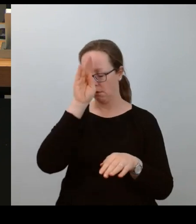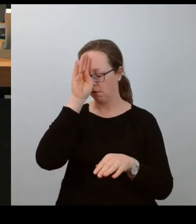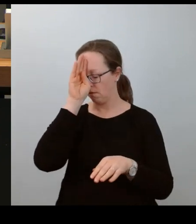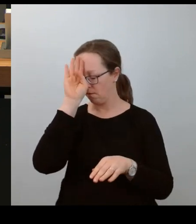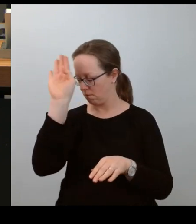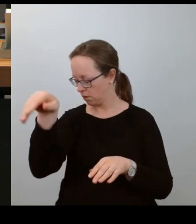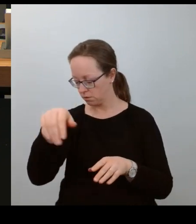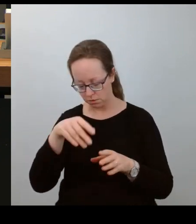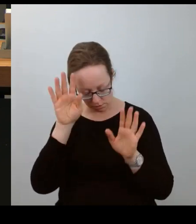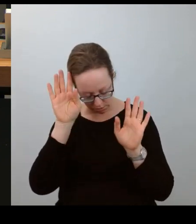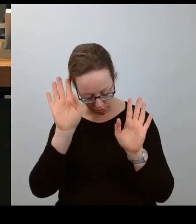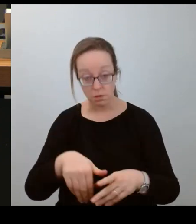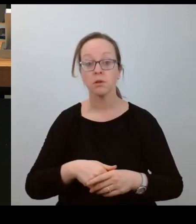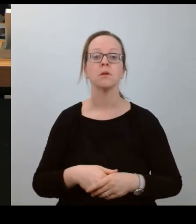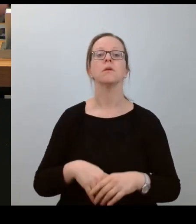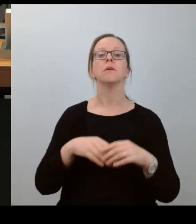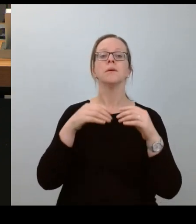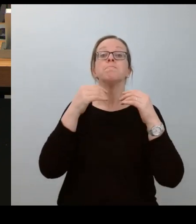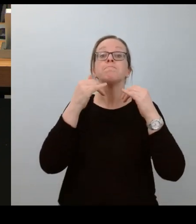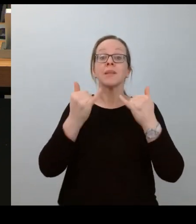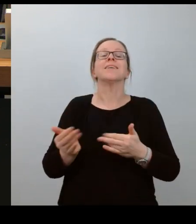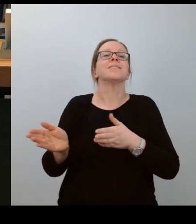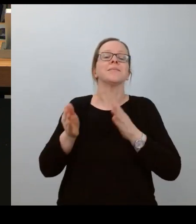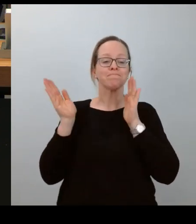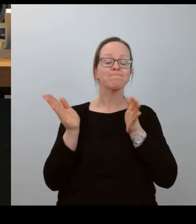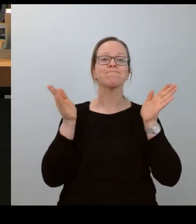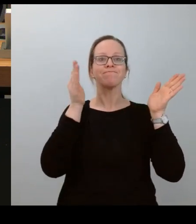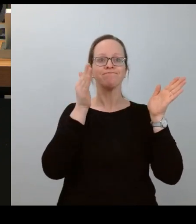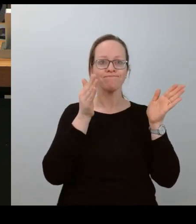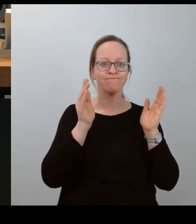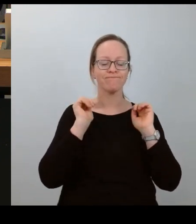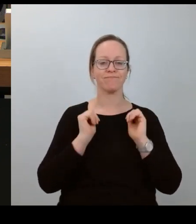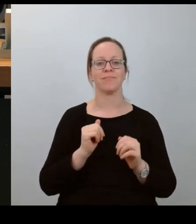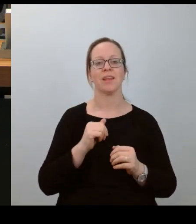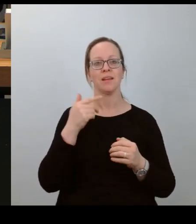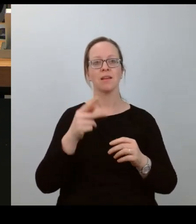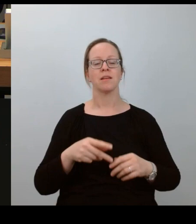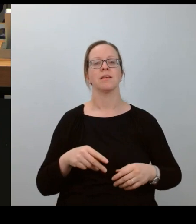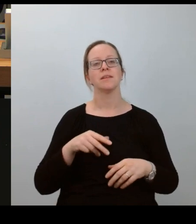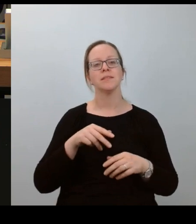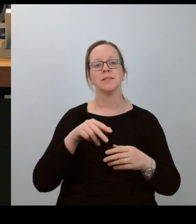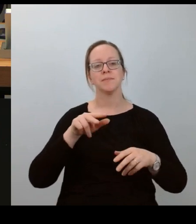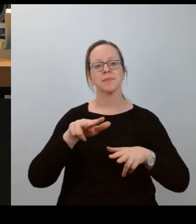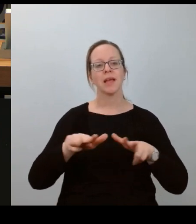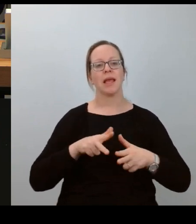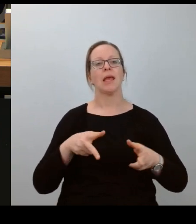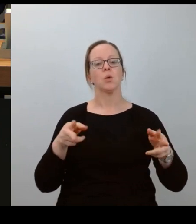beschlossen hat, wir wollen einen Kleingarten-Entwicklungsplan, dr die dauerhafte